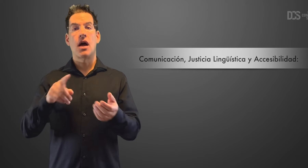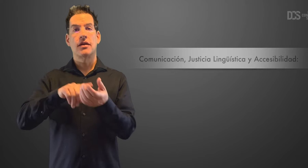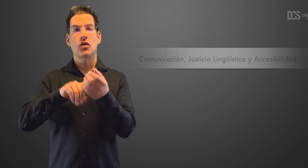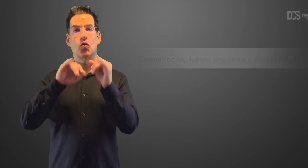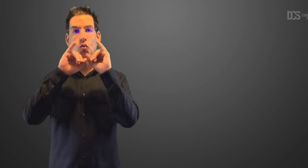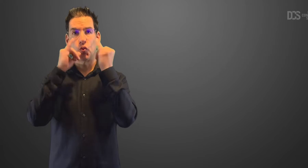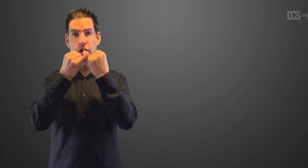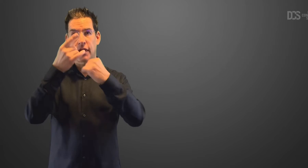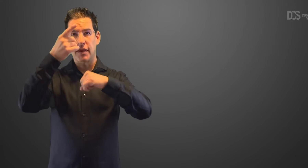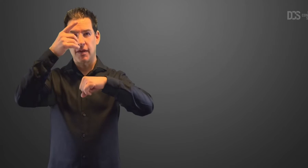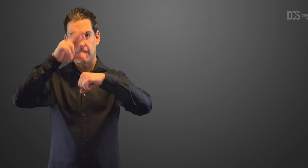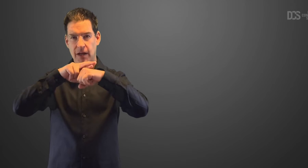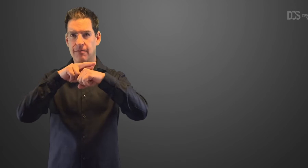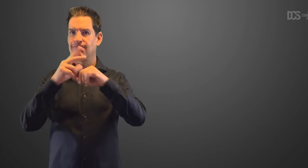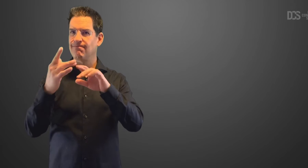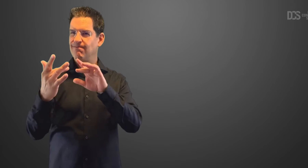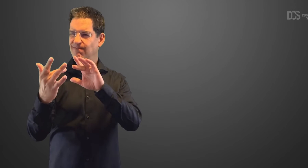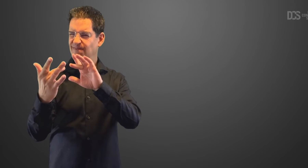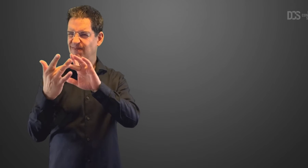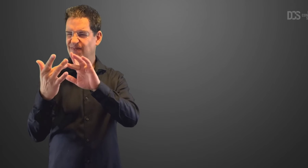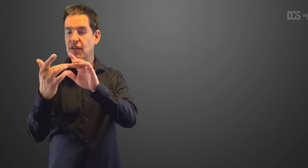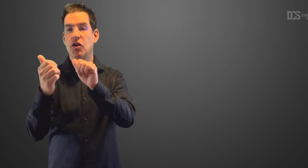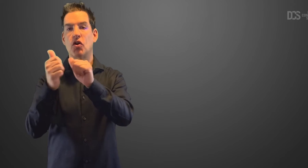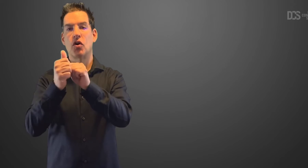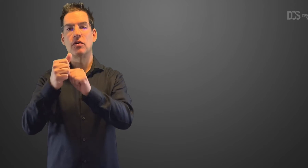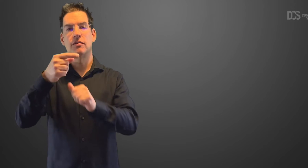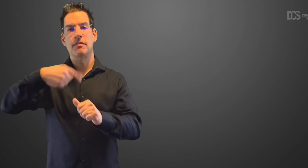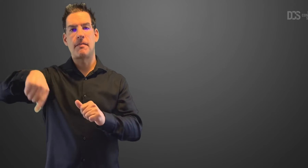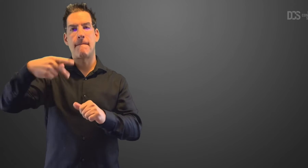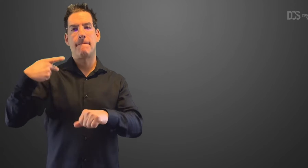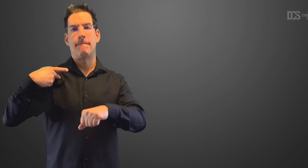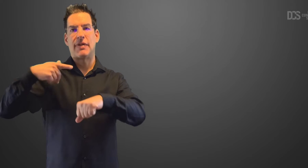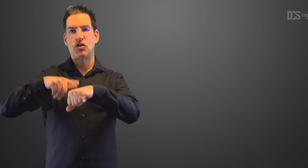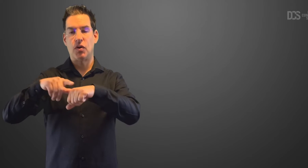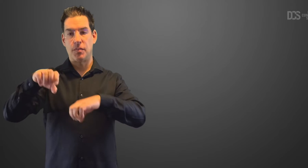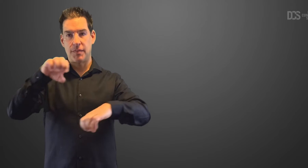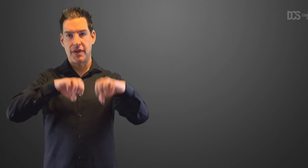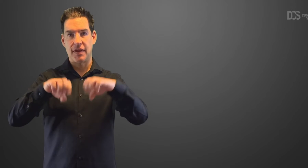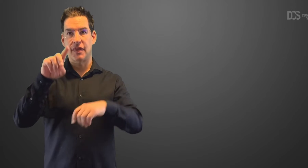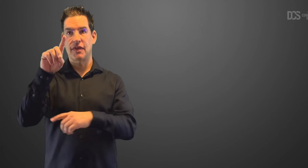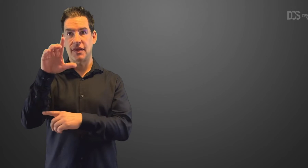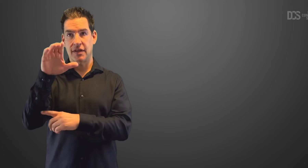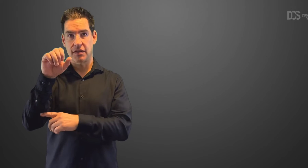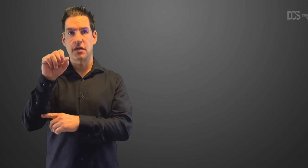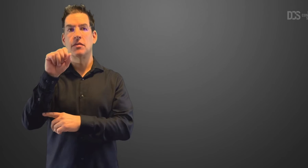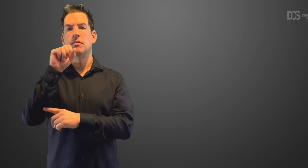La Junta Directiva ha estrechado los contactos con el personal del DCS y